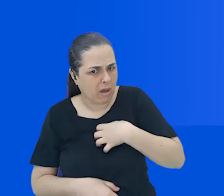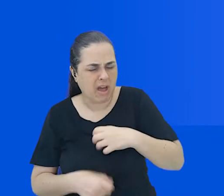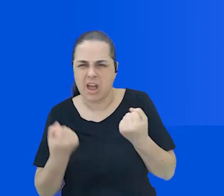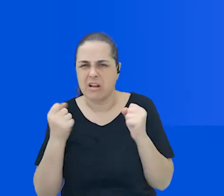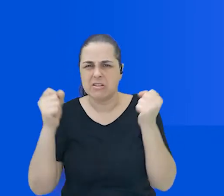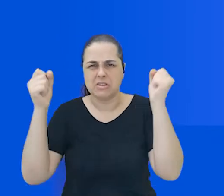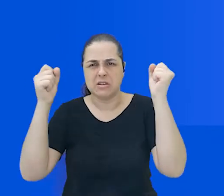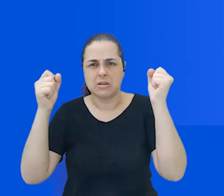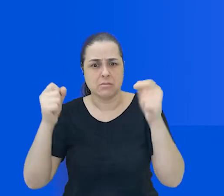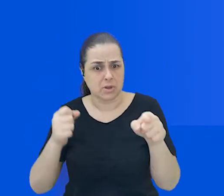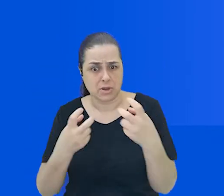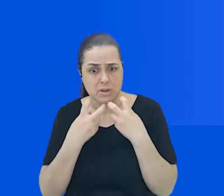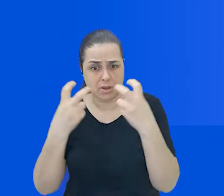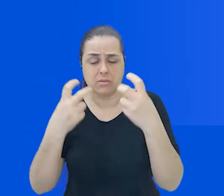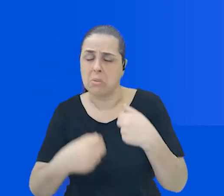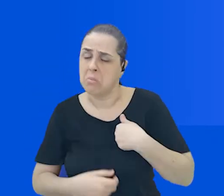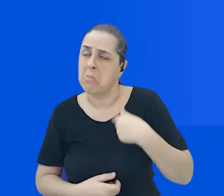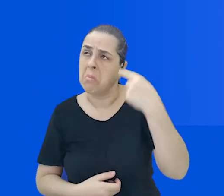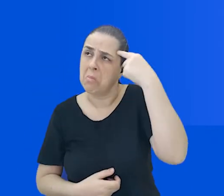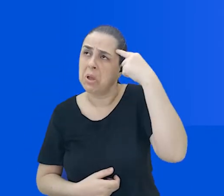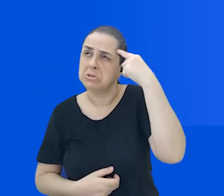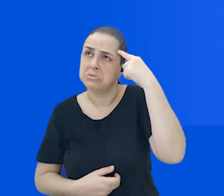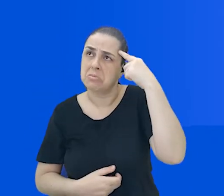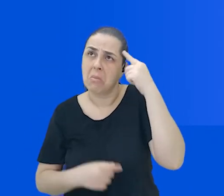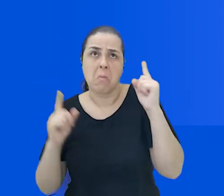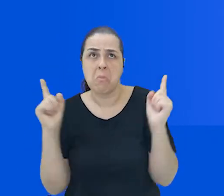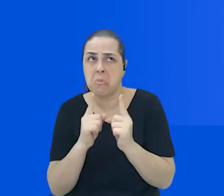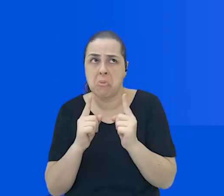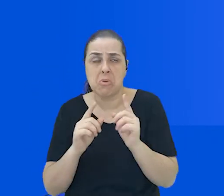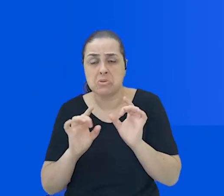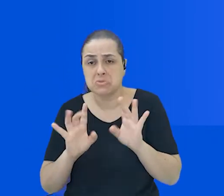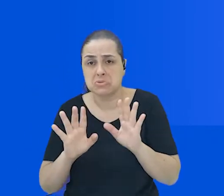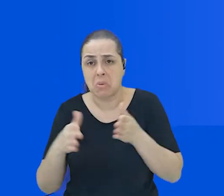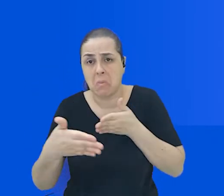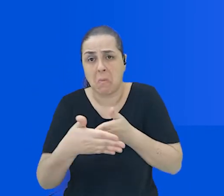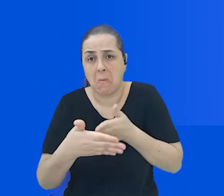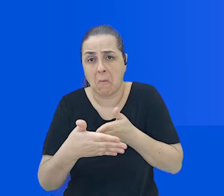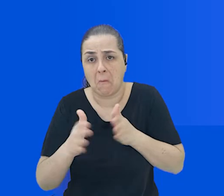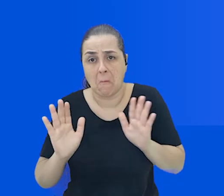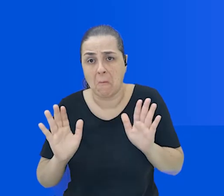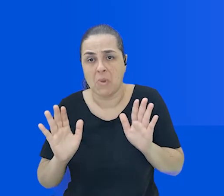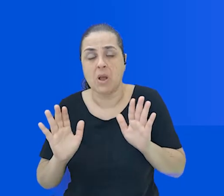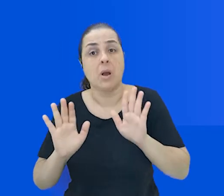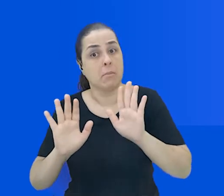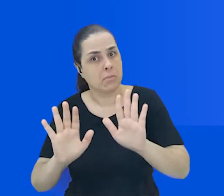E ele grita e limito a isso. Agora, se eu já naveguei por esse terreno emocional